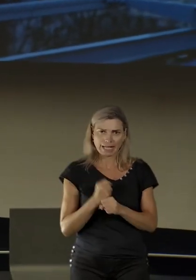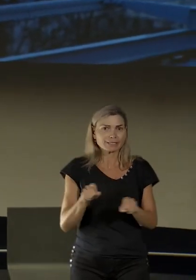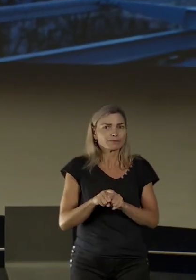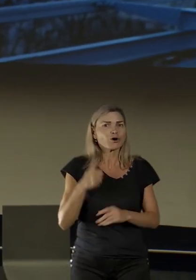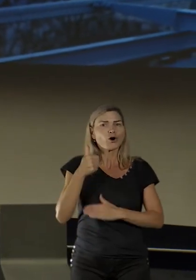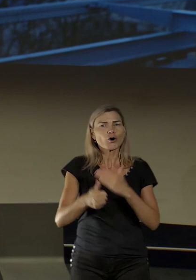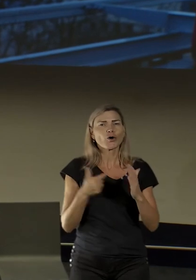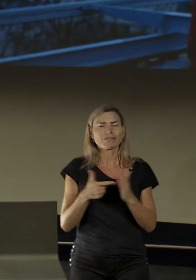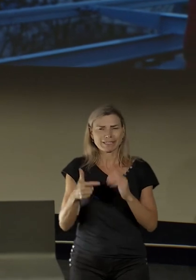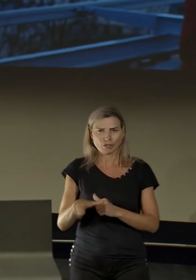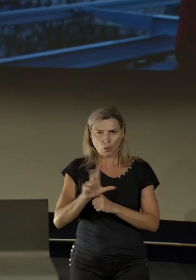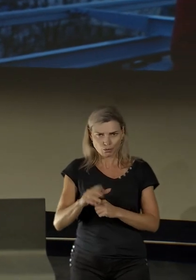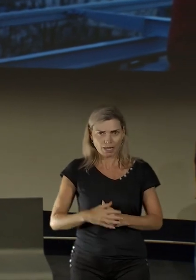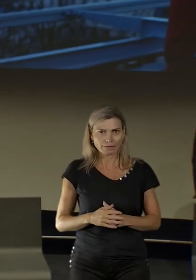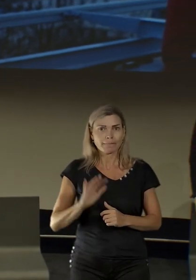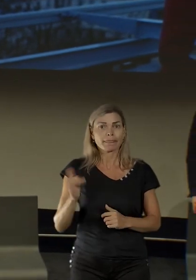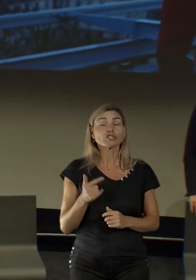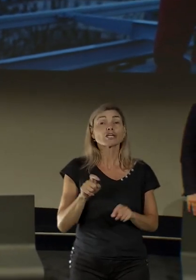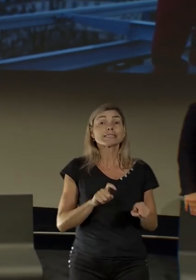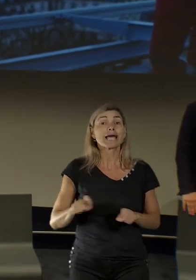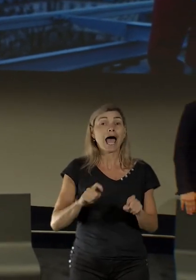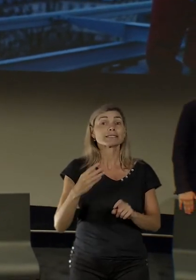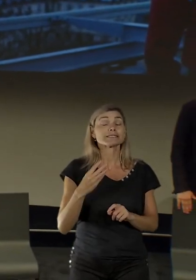Jenom vám chci připomenout, že záznam z akce najdete na našem webu.